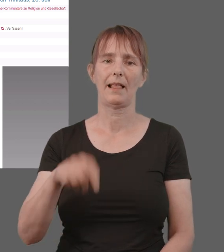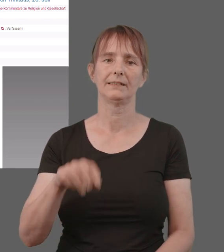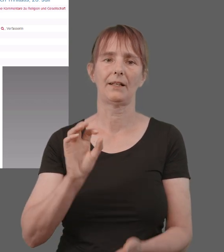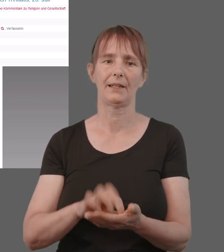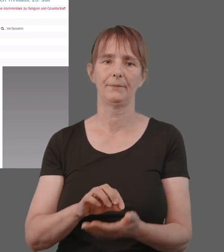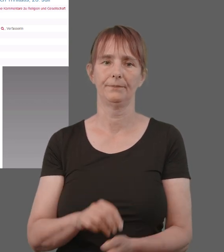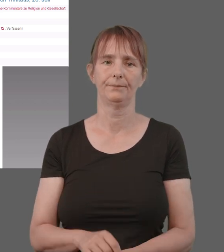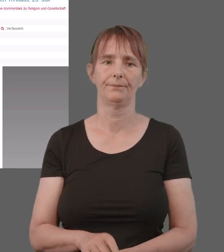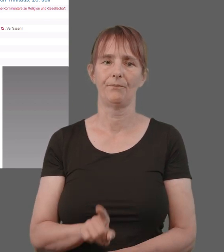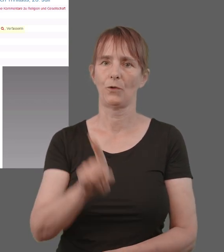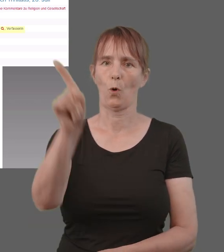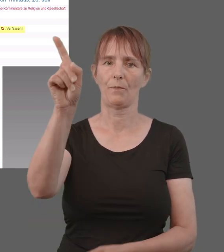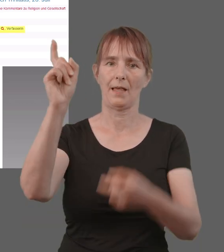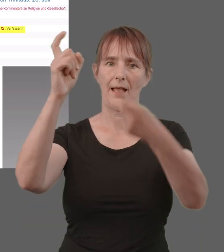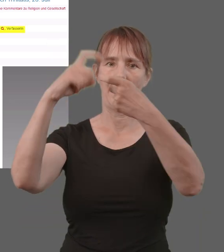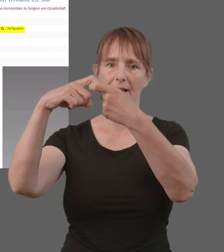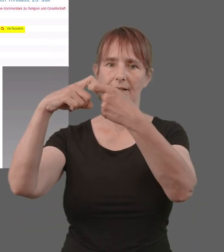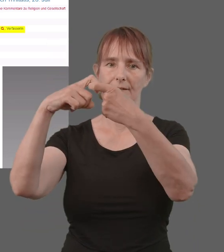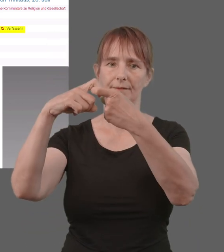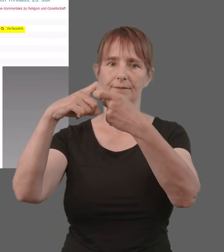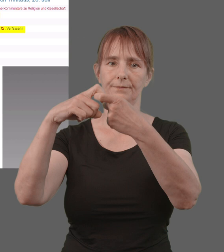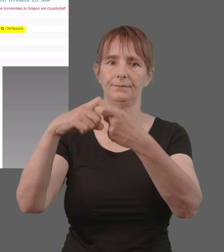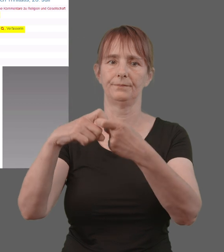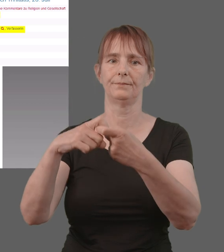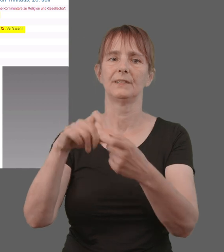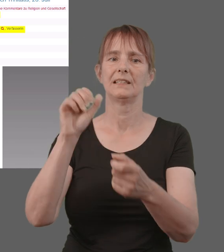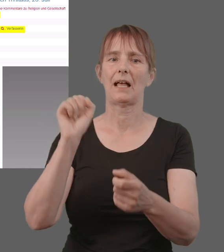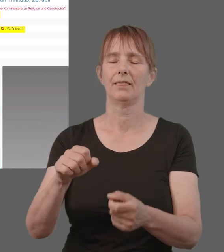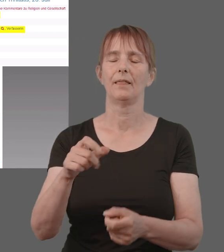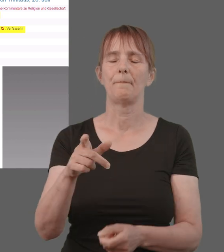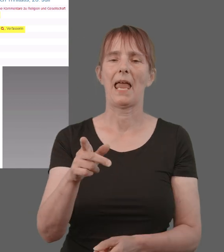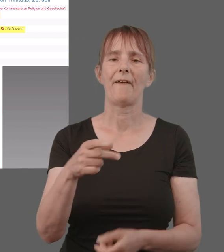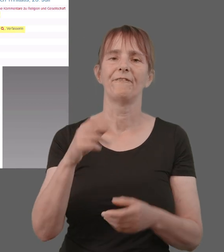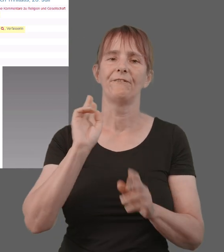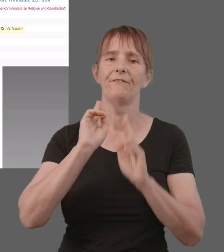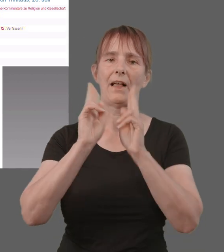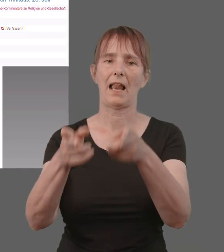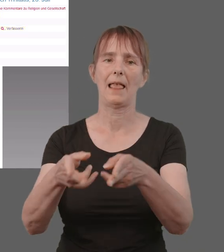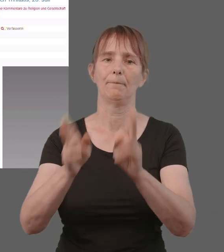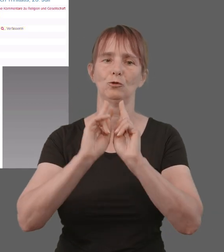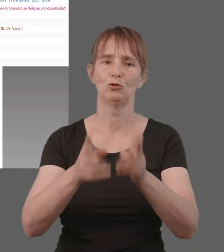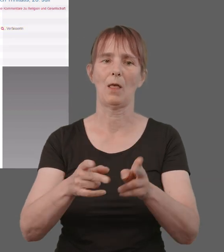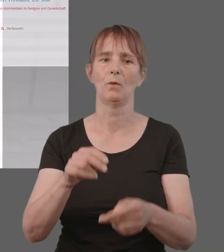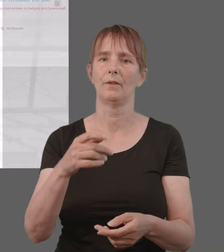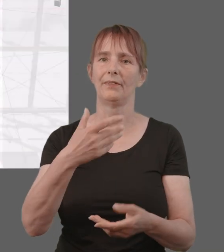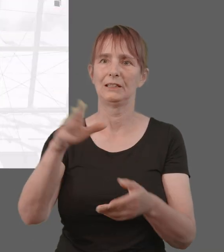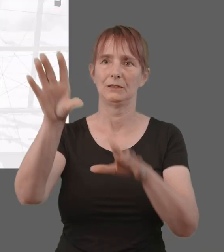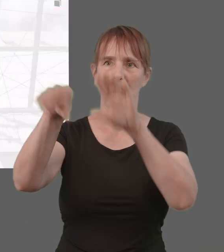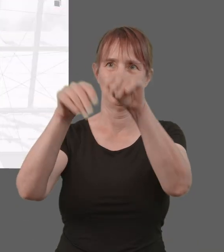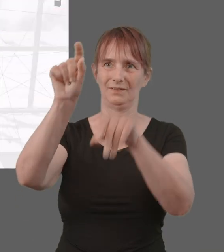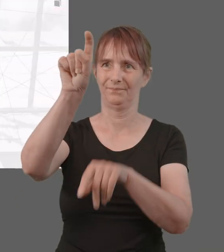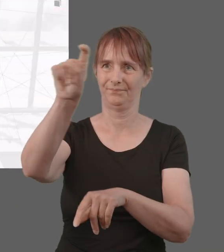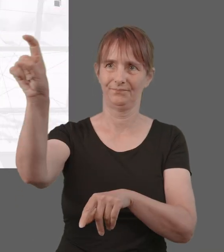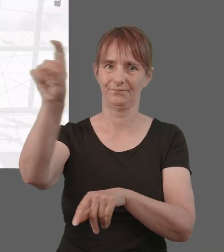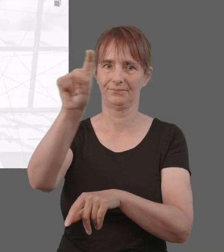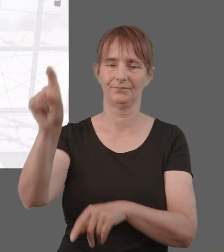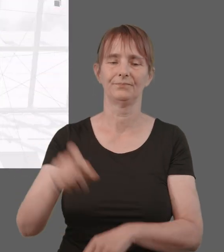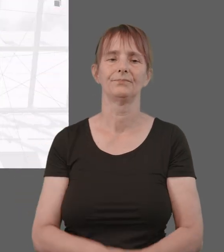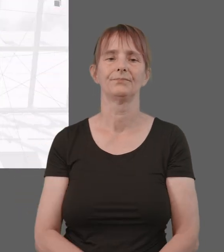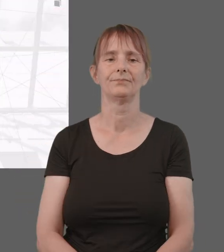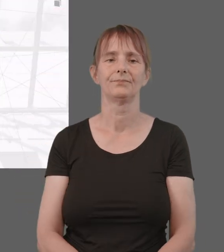Titel und zur Seitenzeit des Artikels. Und nun noch ein zweiter und letzter Tipp für Sie. Solche Links